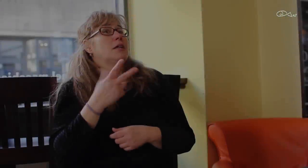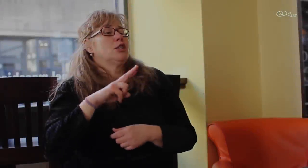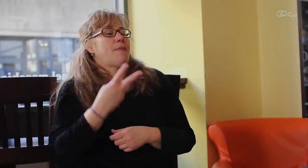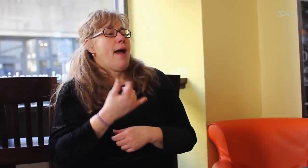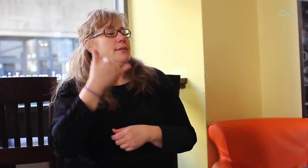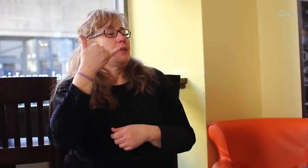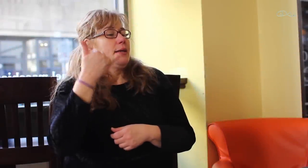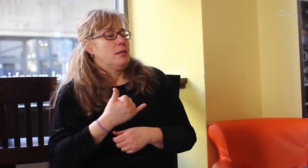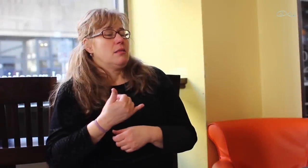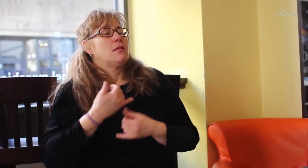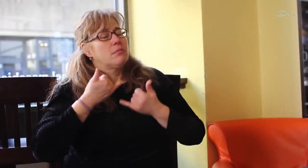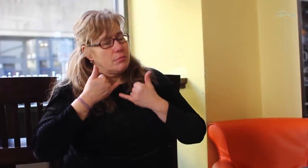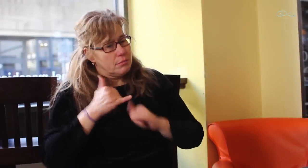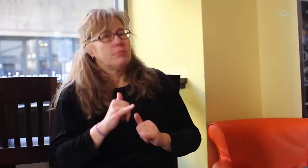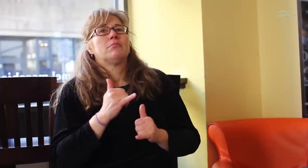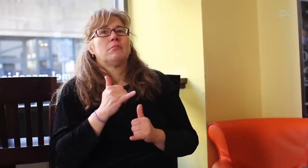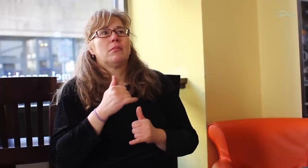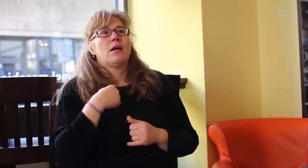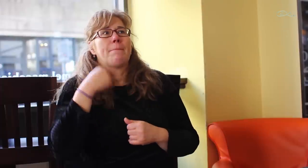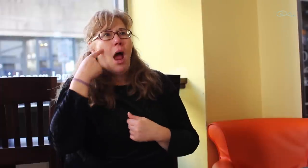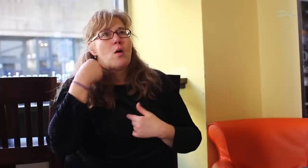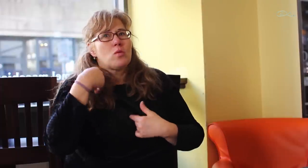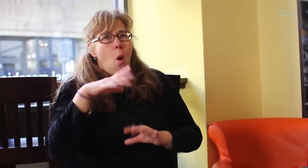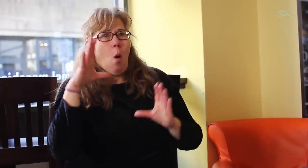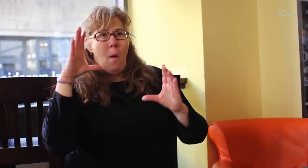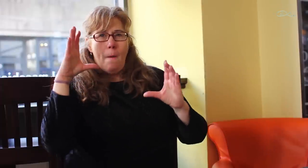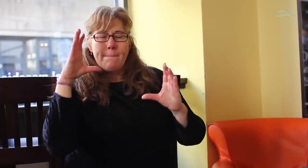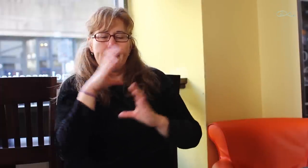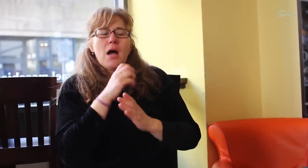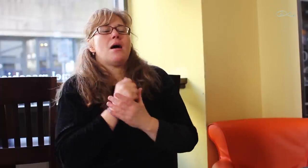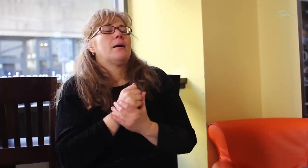Als ich mein zweites Kind geboren habe wurden meine Augen noch schlechter.